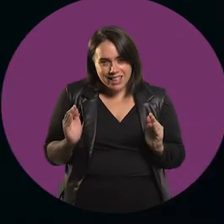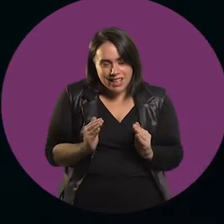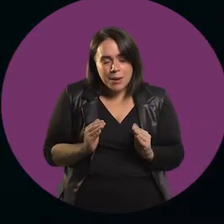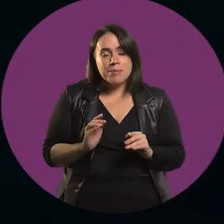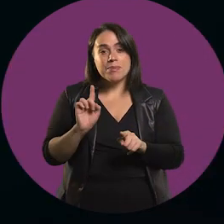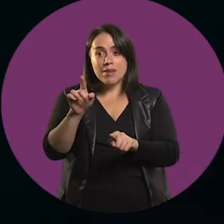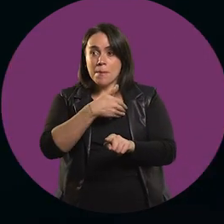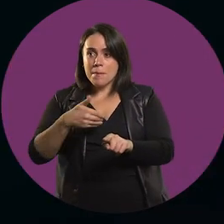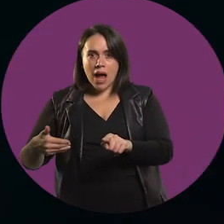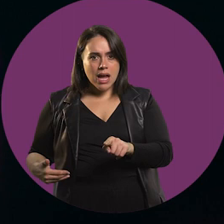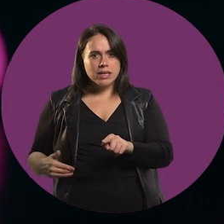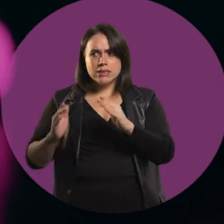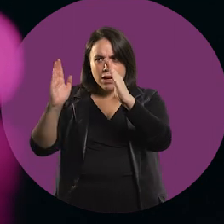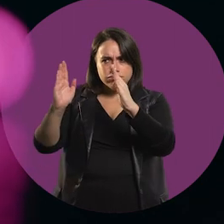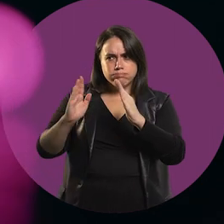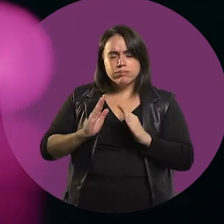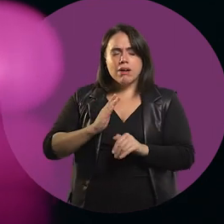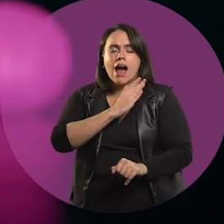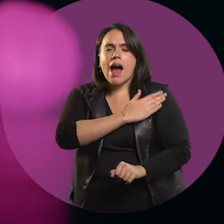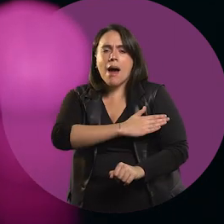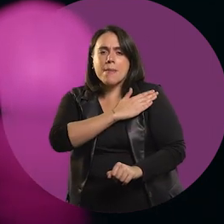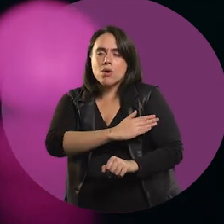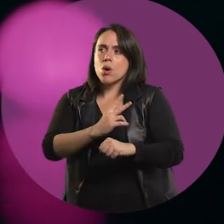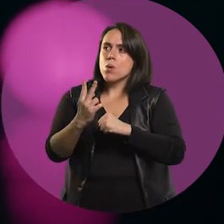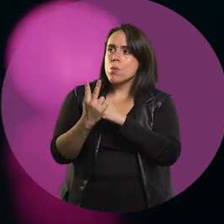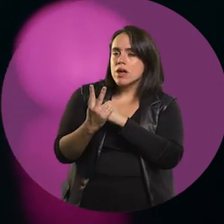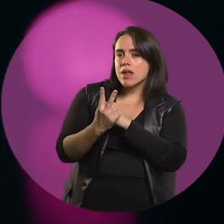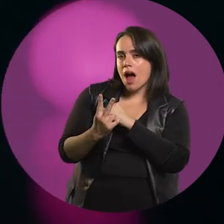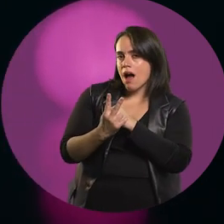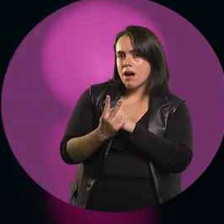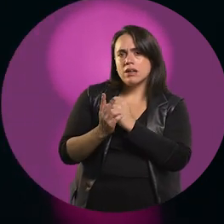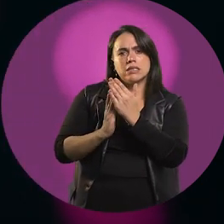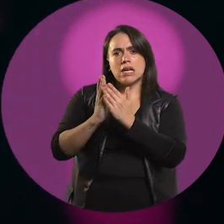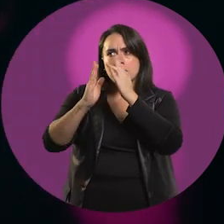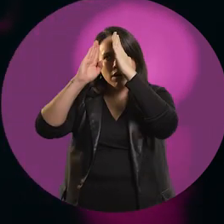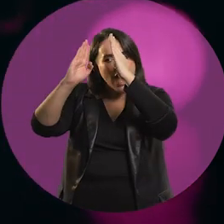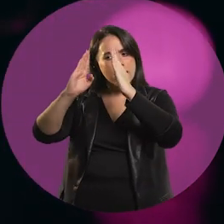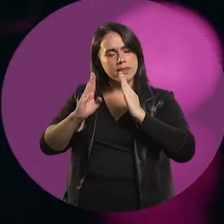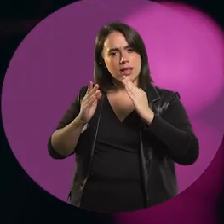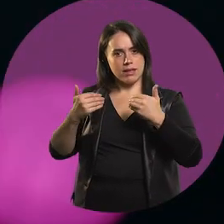y las maestras siempre me trataron con pila de amor y de cuidado, y siempre fueron muy atentas.